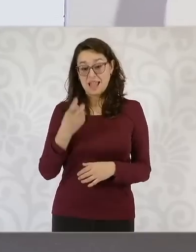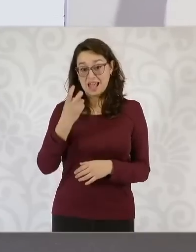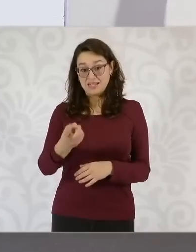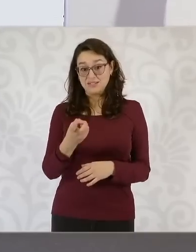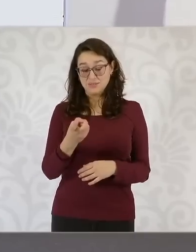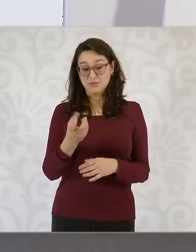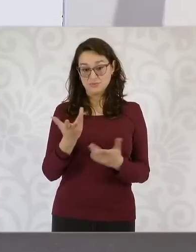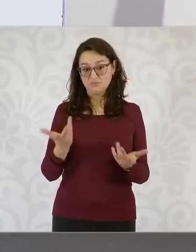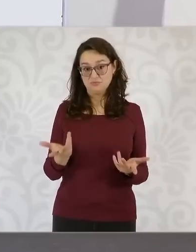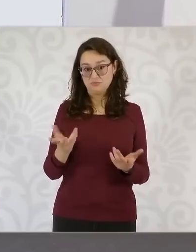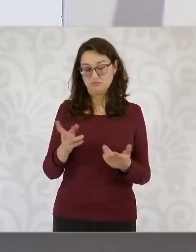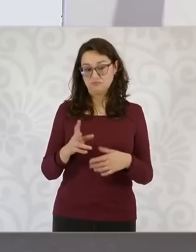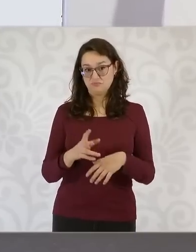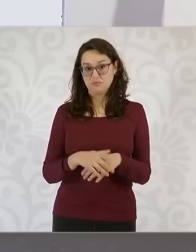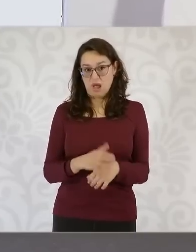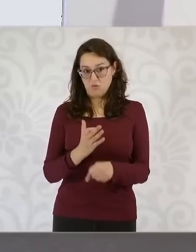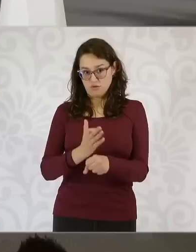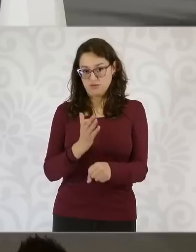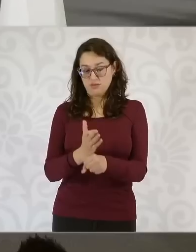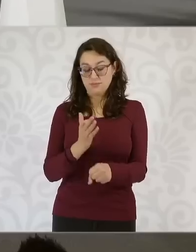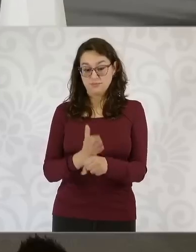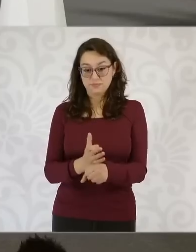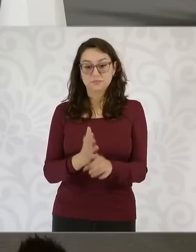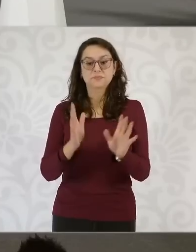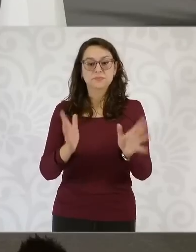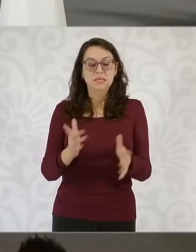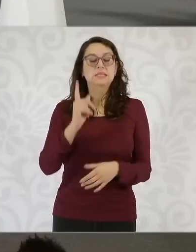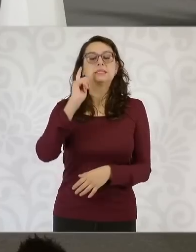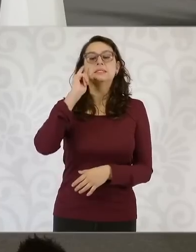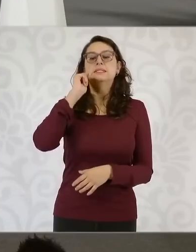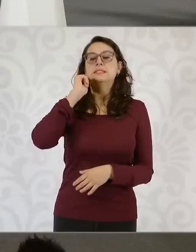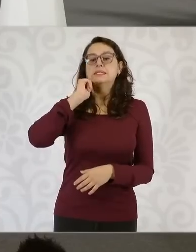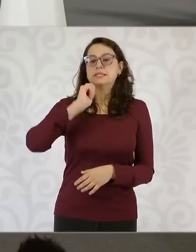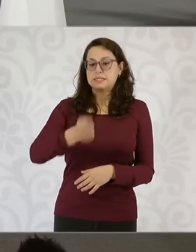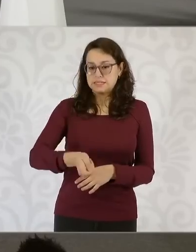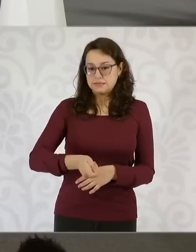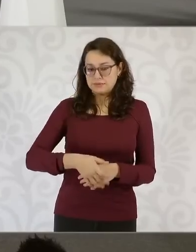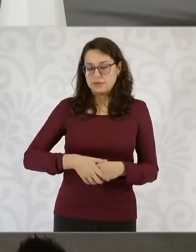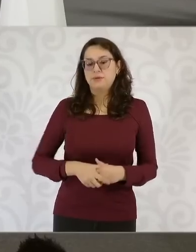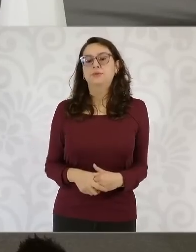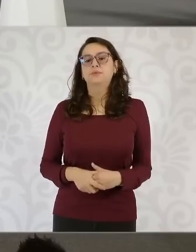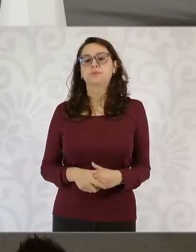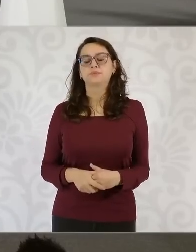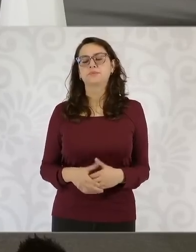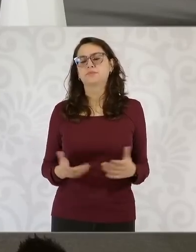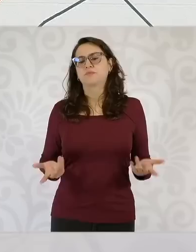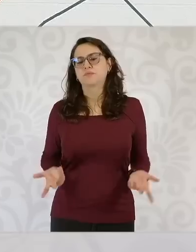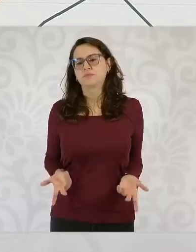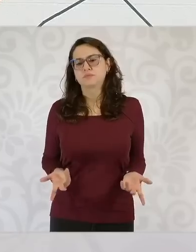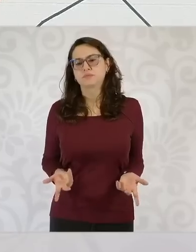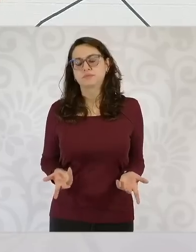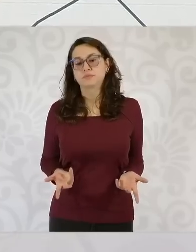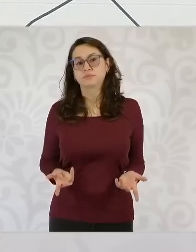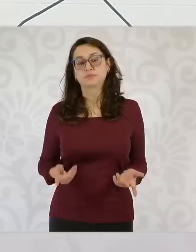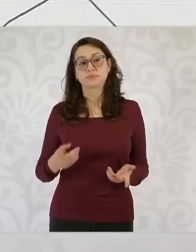disponibles entonces resumo Estados Unidos nosotros importamos más de Estados Unidos